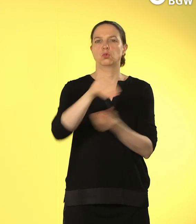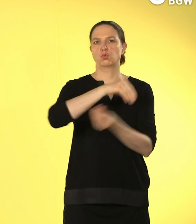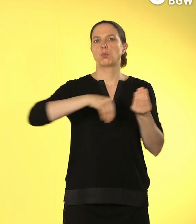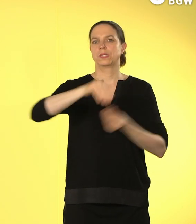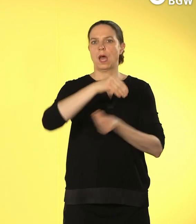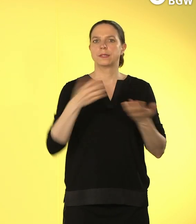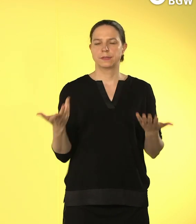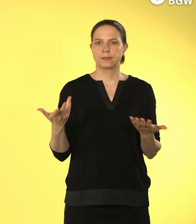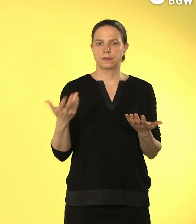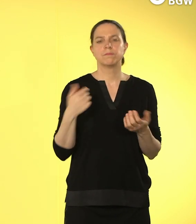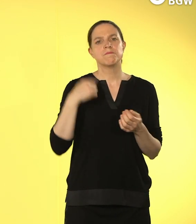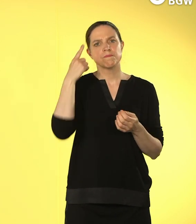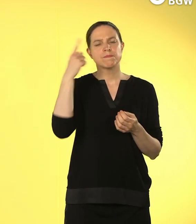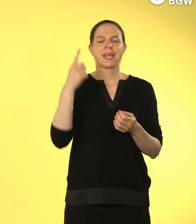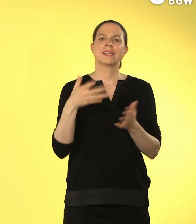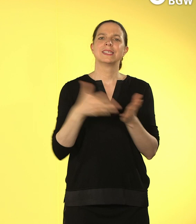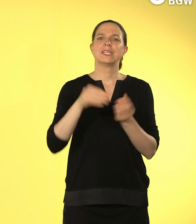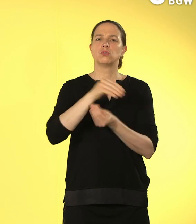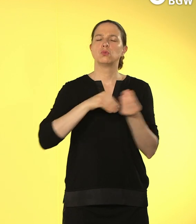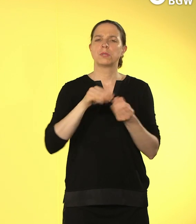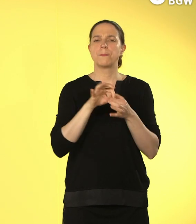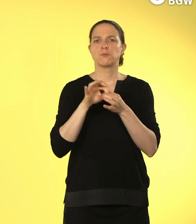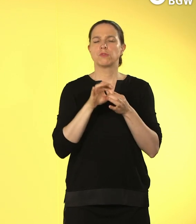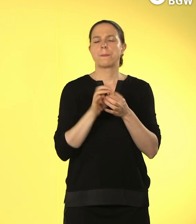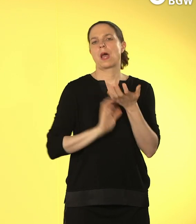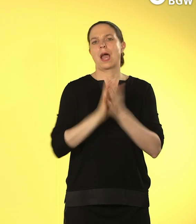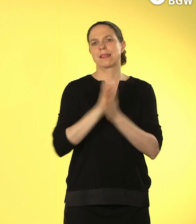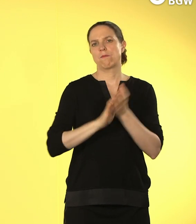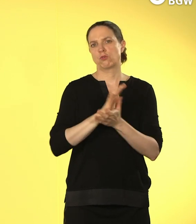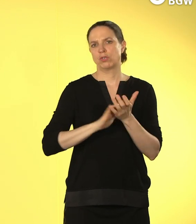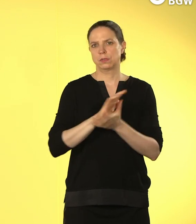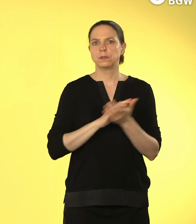Es war die Testsubstanzen zum Händewaschen gemeint.